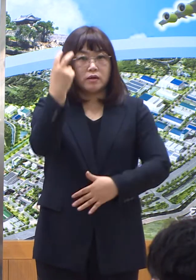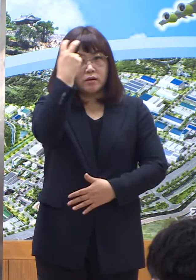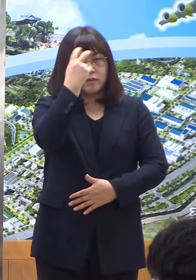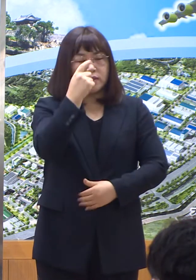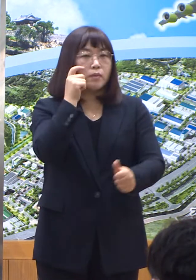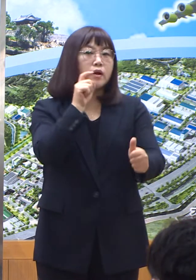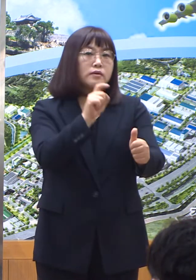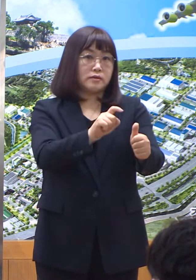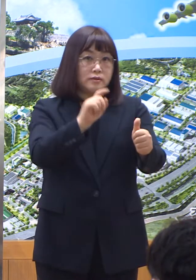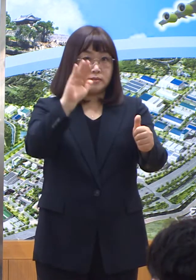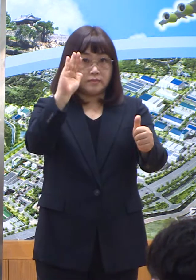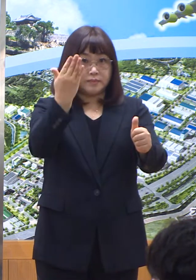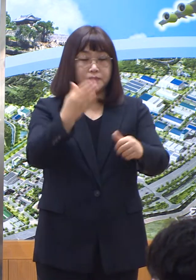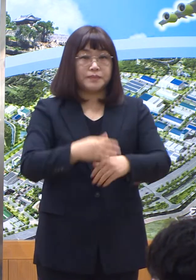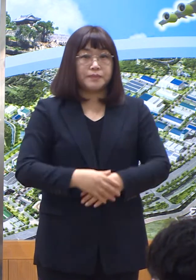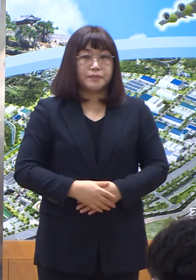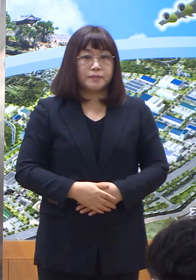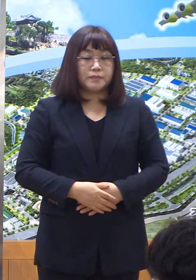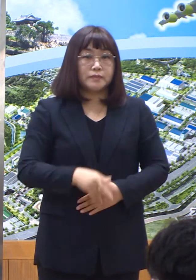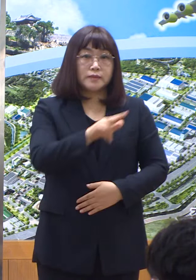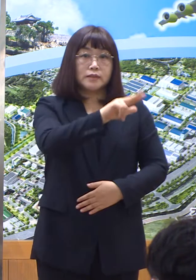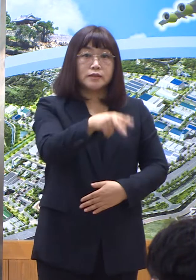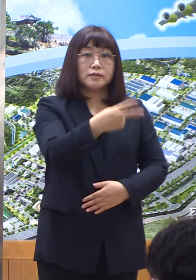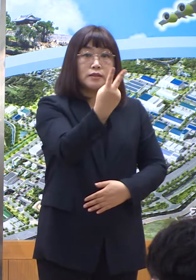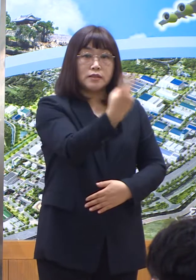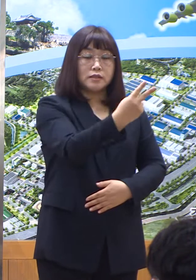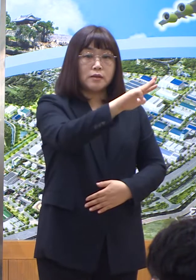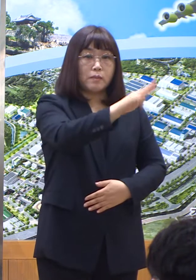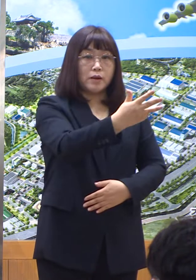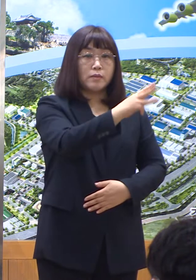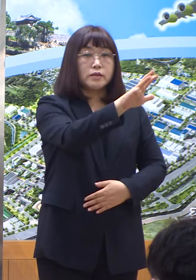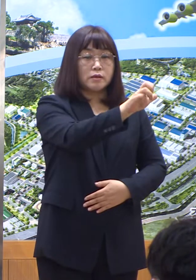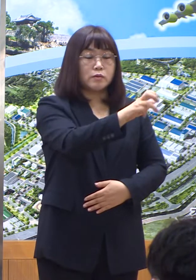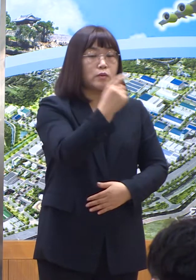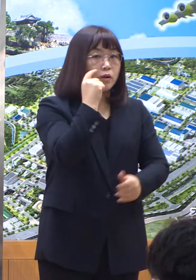받았습니다 진주 2835번 확진자는